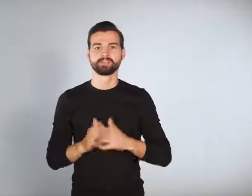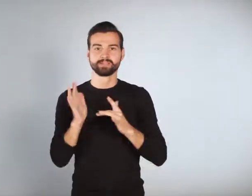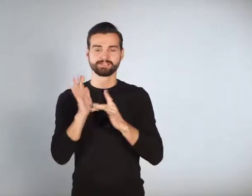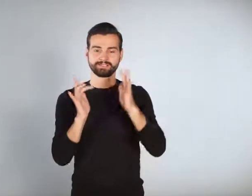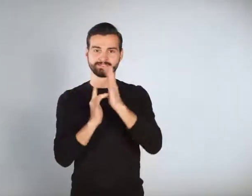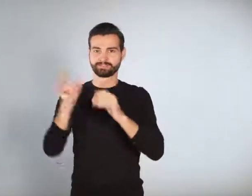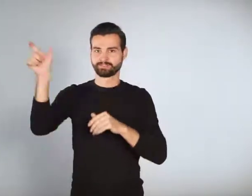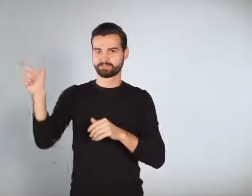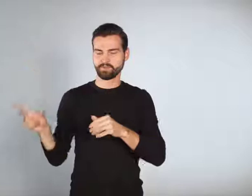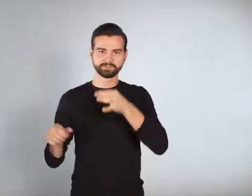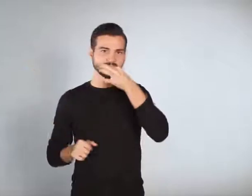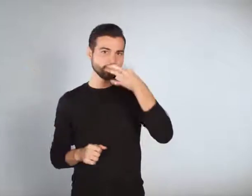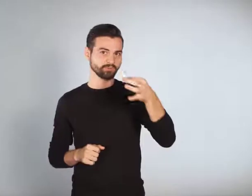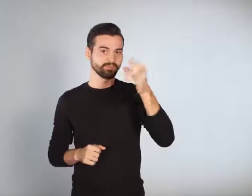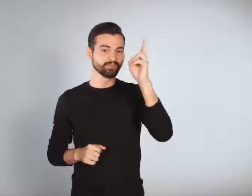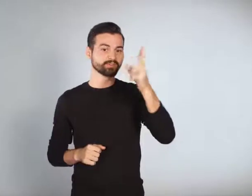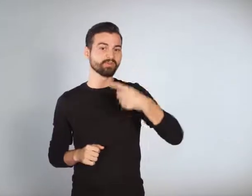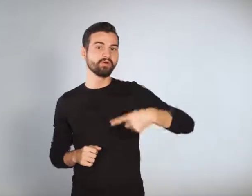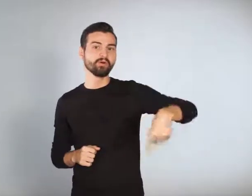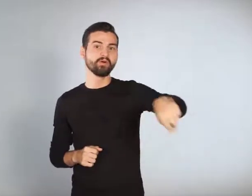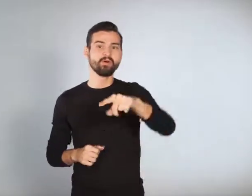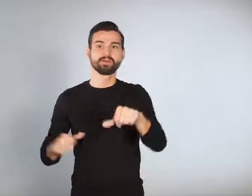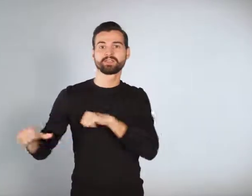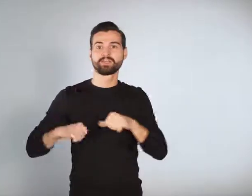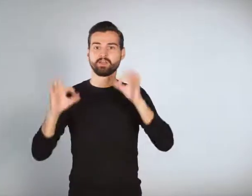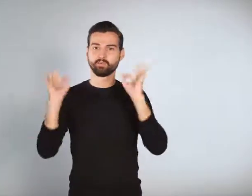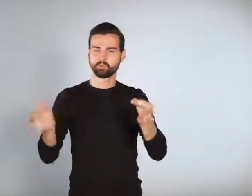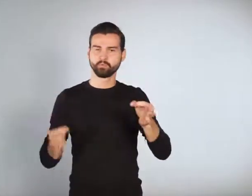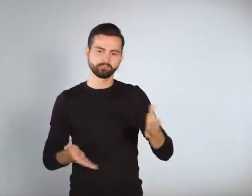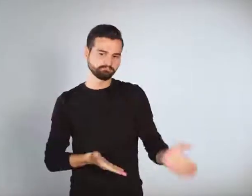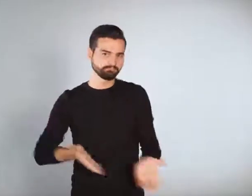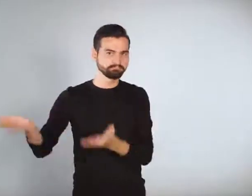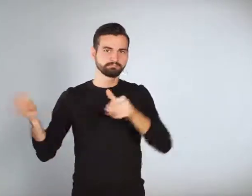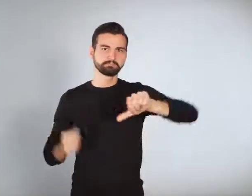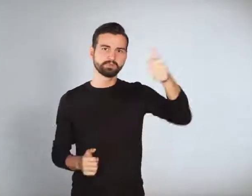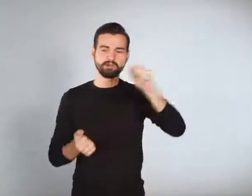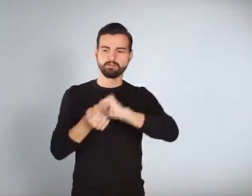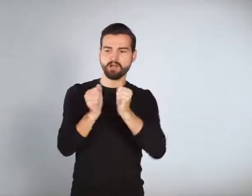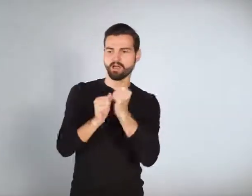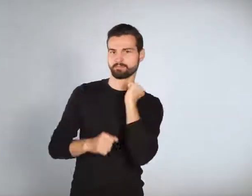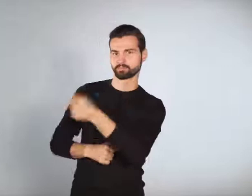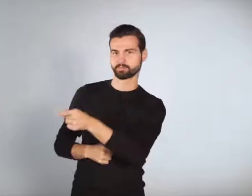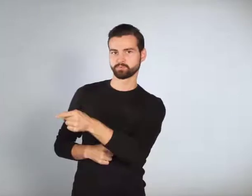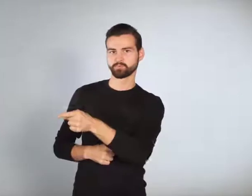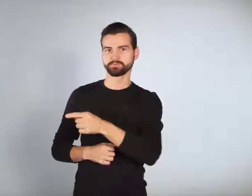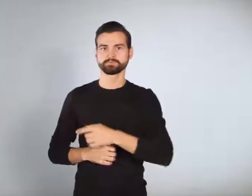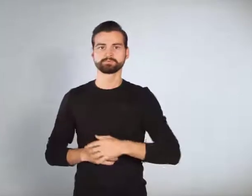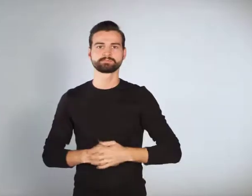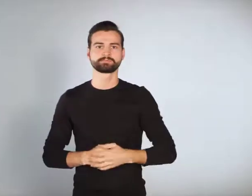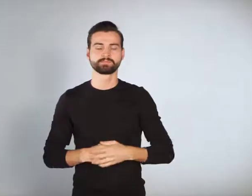Сын Божий ответил: «Кто из вас без греха, пусть первый бросит в нее камень».